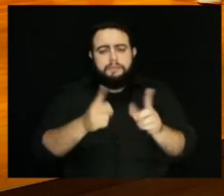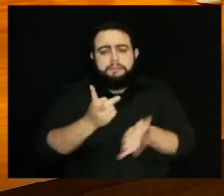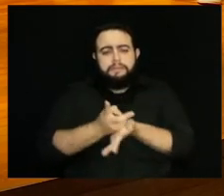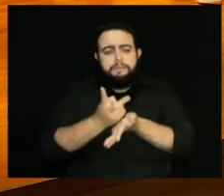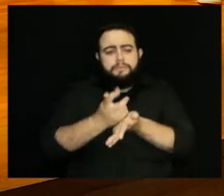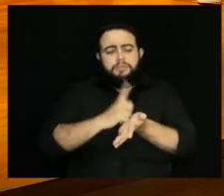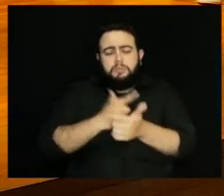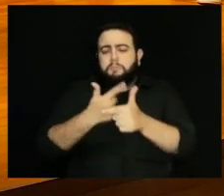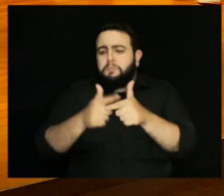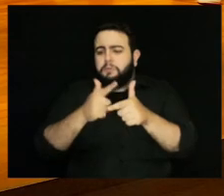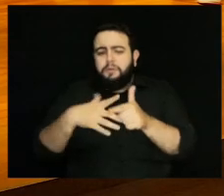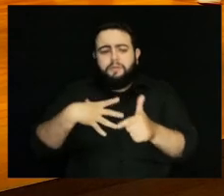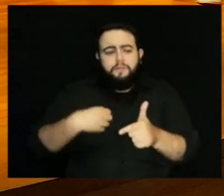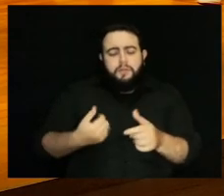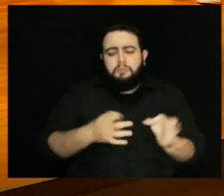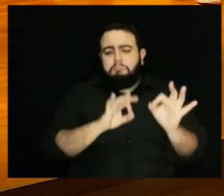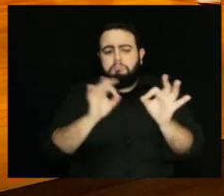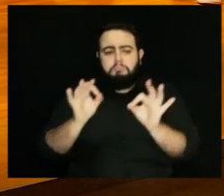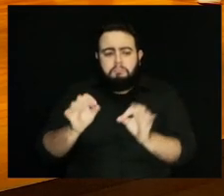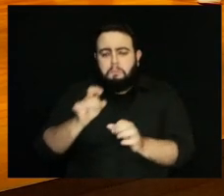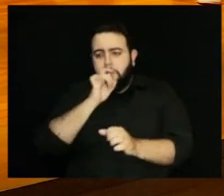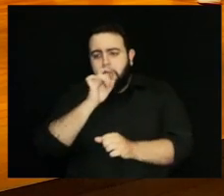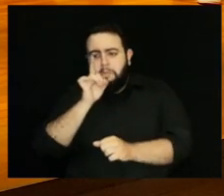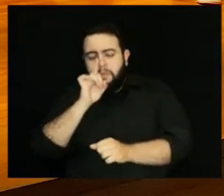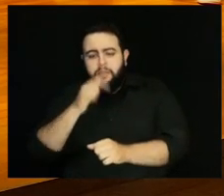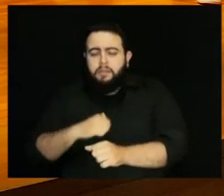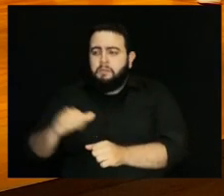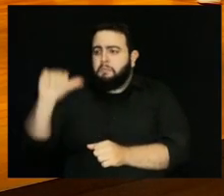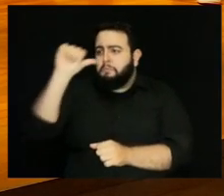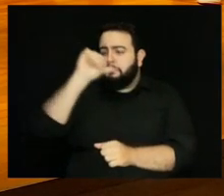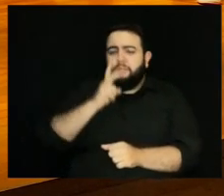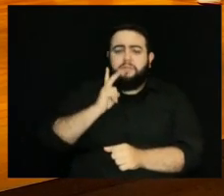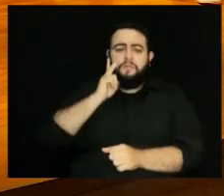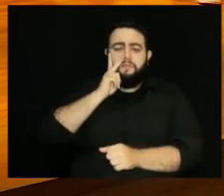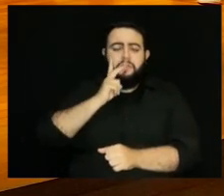tinha um filho que não era de ninguém. Bebia todo o vinho do sermão, achava até que não mas